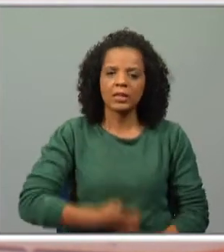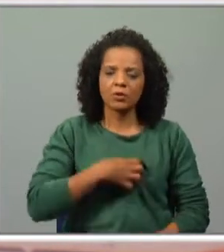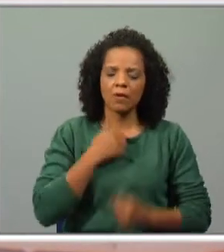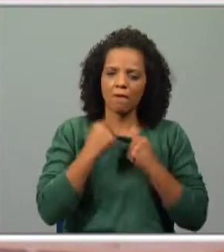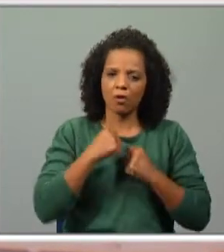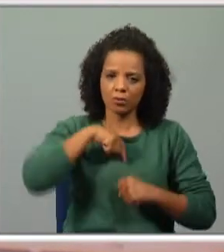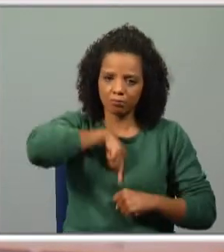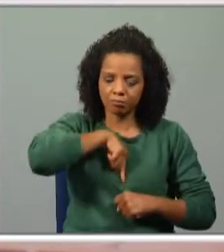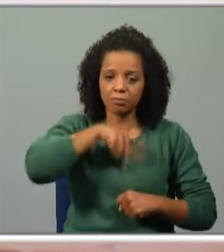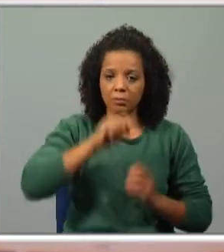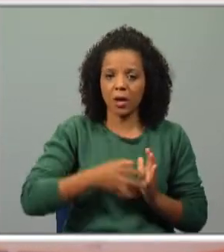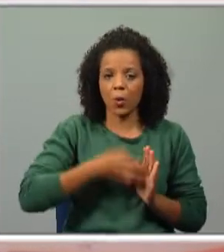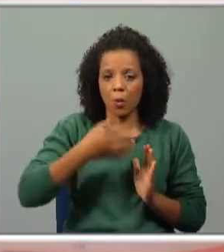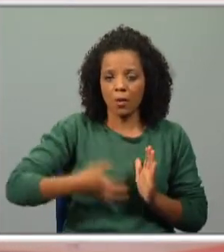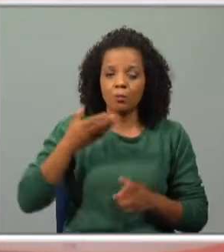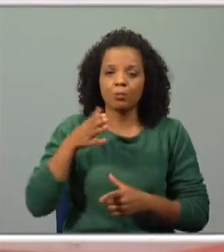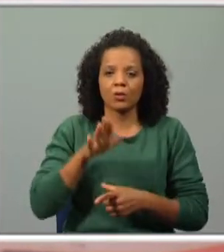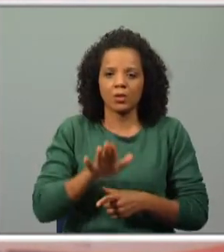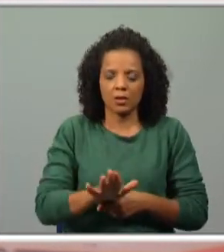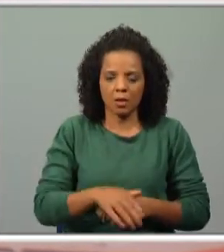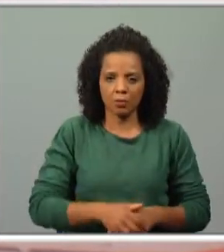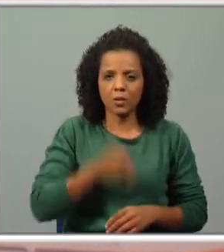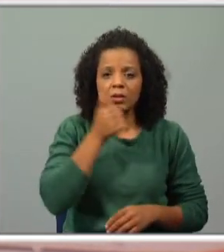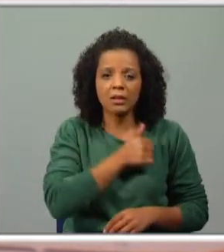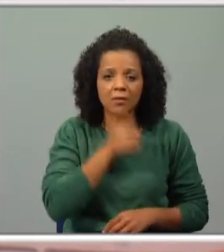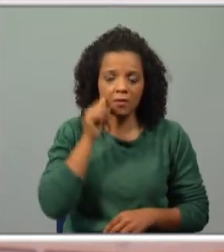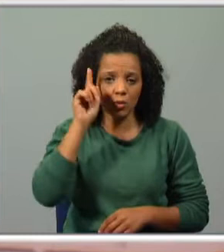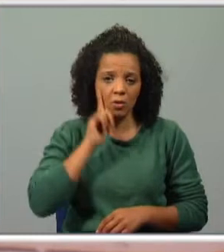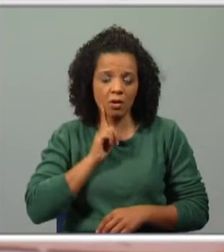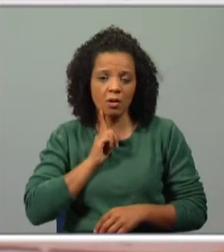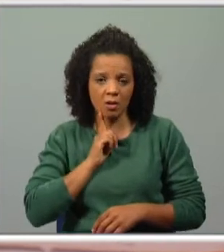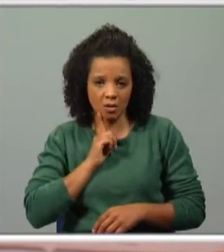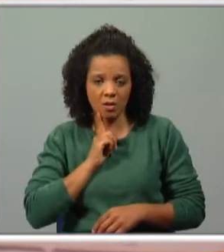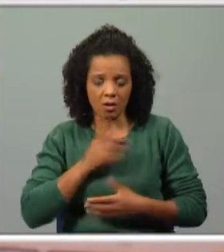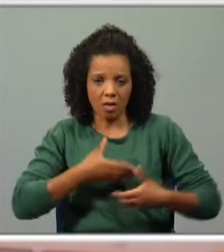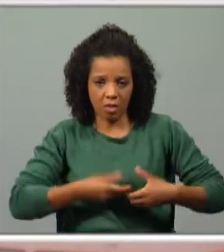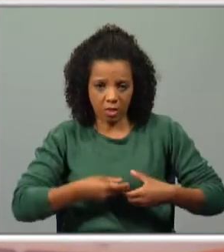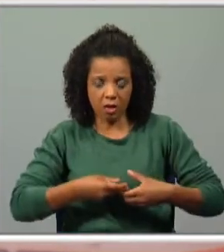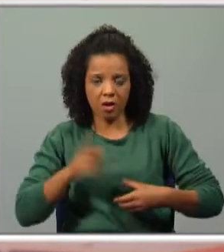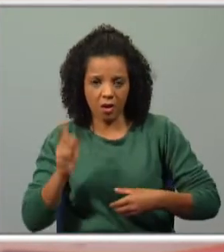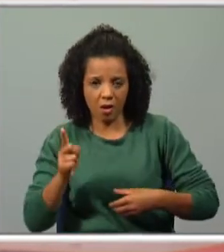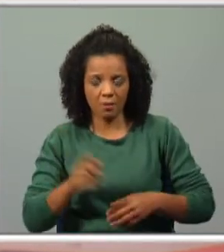complexos como este sacrifício que há fez que a Ana fez e que nós podemos 像這樣的犧牲做了安娜所做的，我們可以